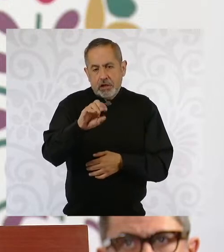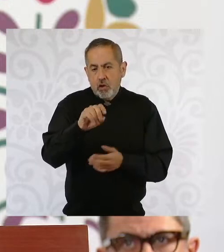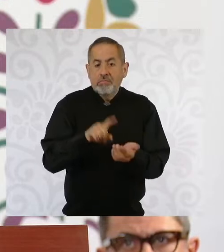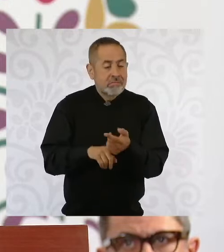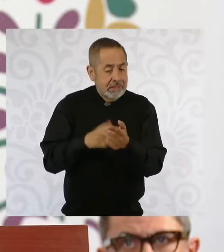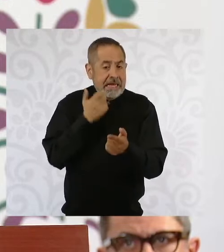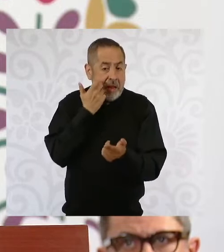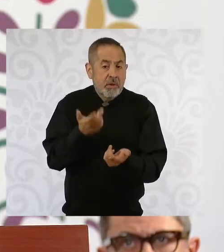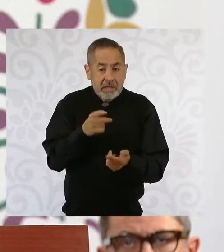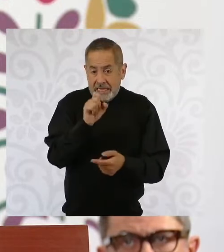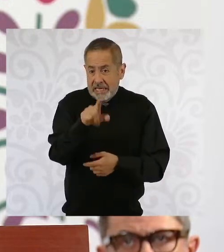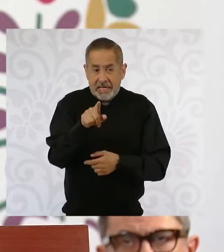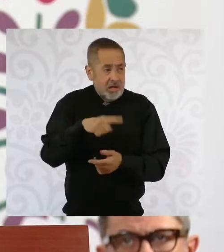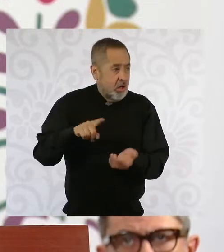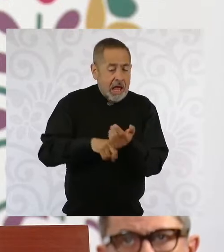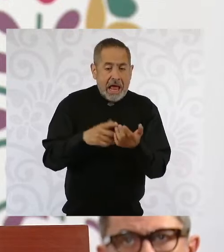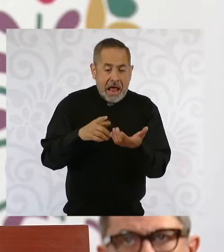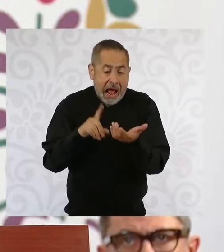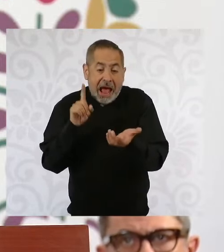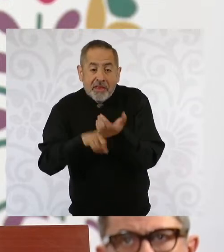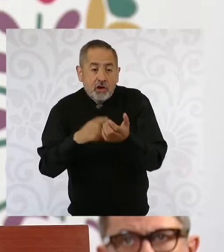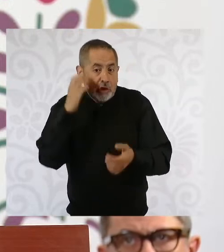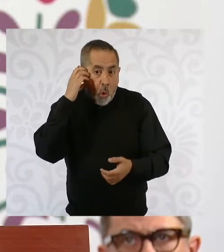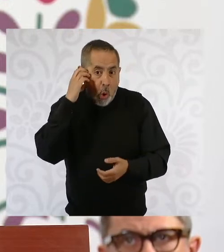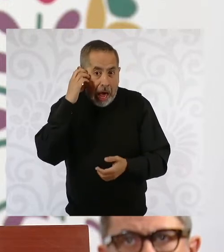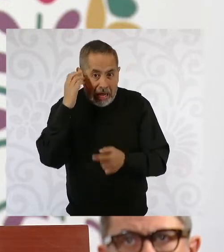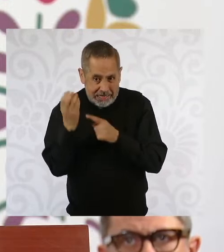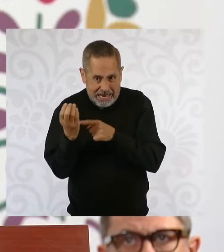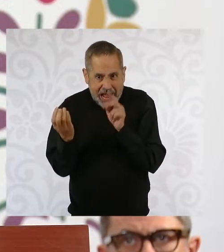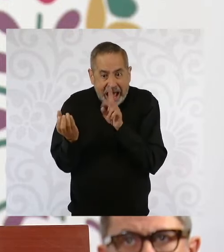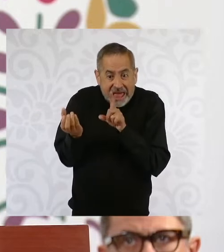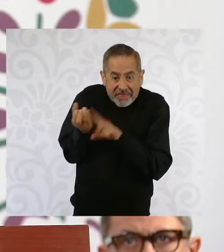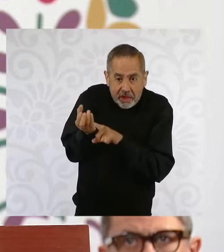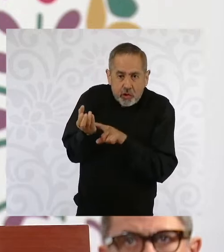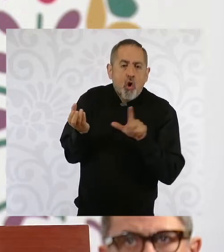que tenemos todos en nuestros celulares el mismo tipo de batería tiene una lo que se